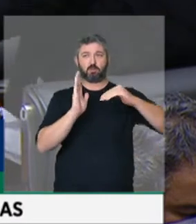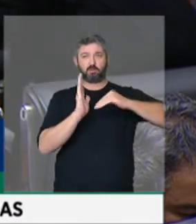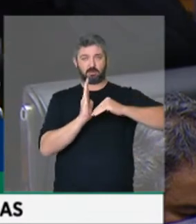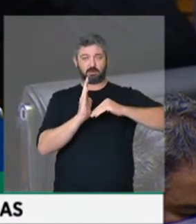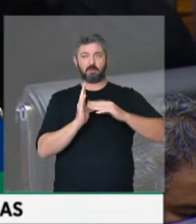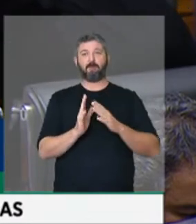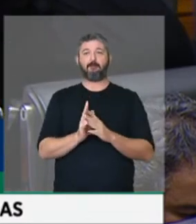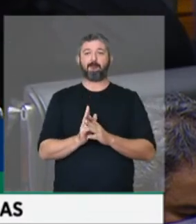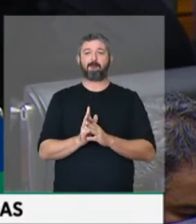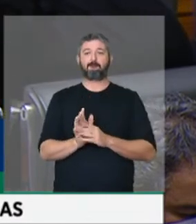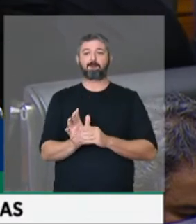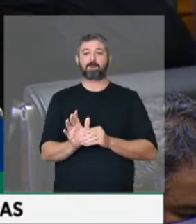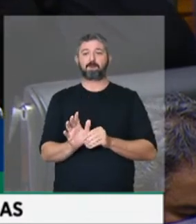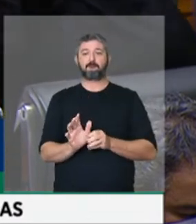DOS DEPUTADOS E DO SENADO